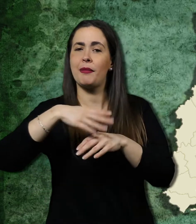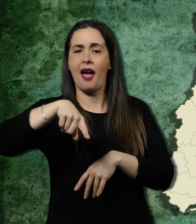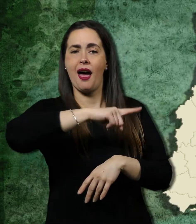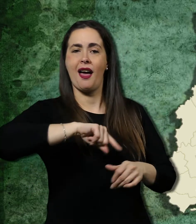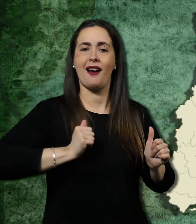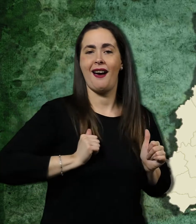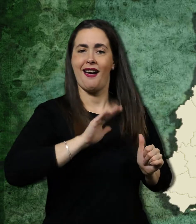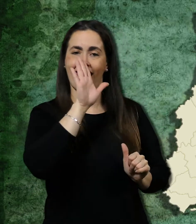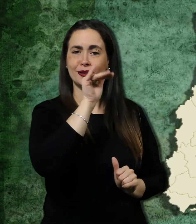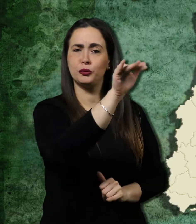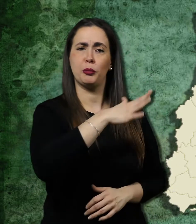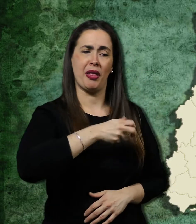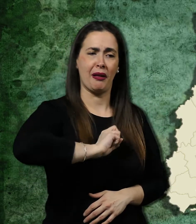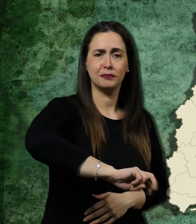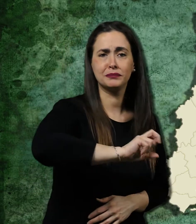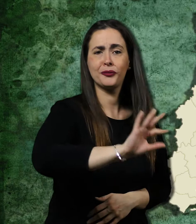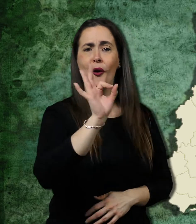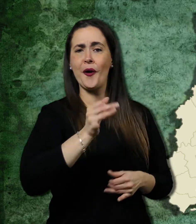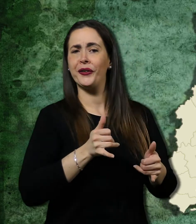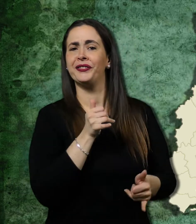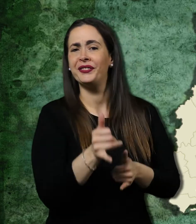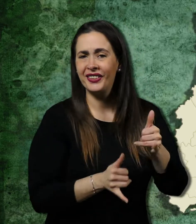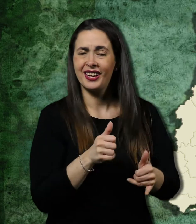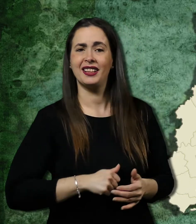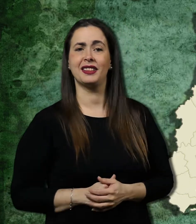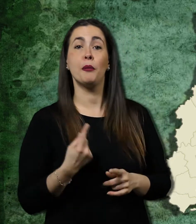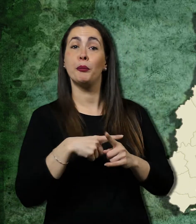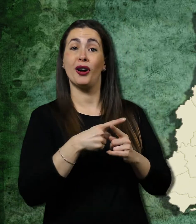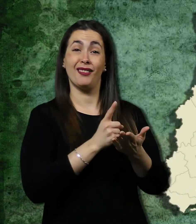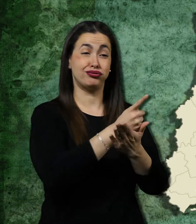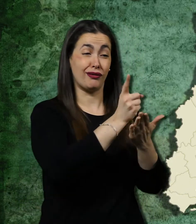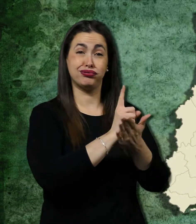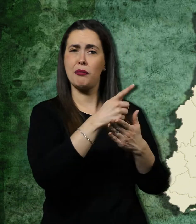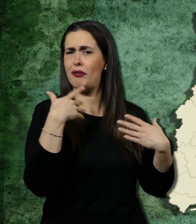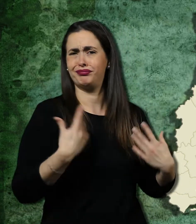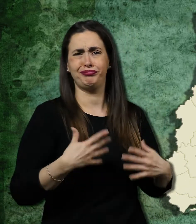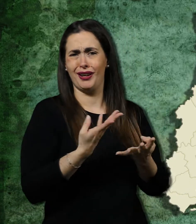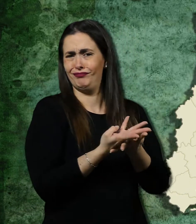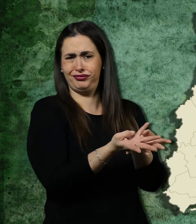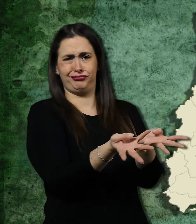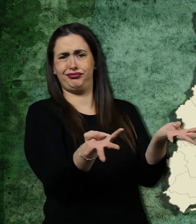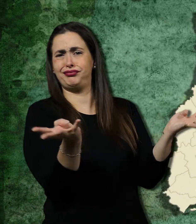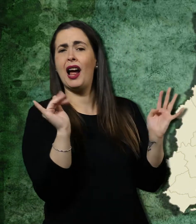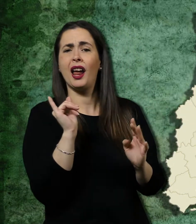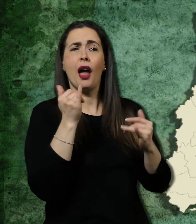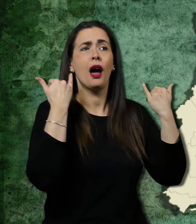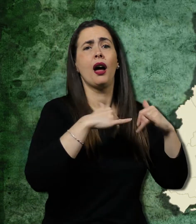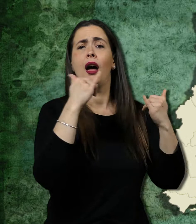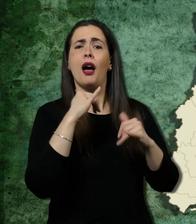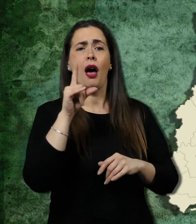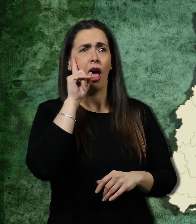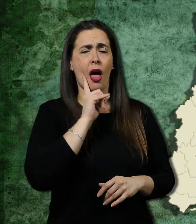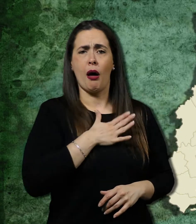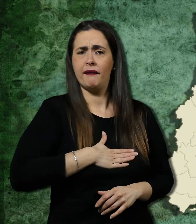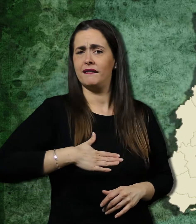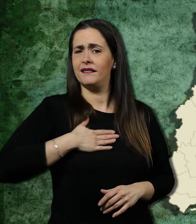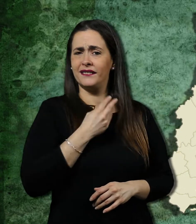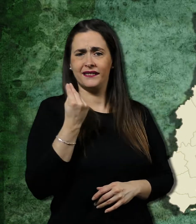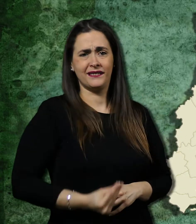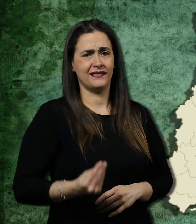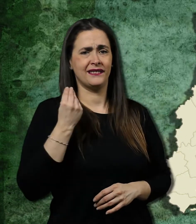per fer excursions a peu o en bicicleta és àmplia i plaent per al visitant,